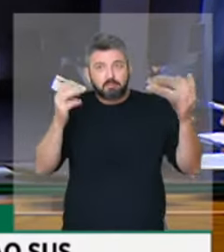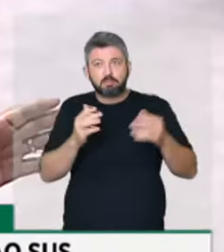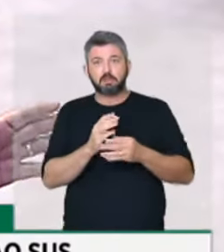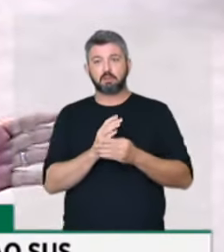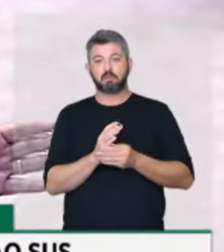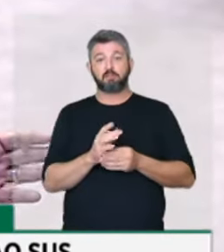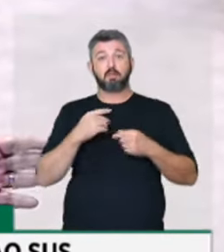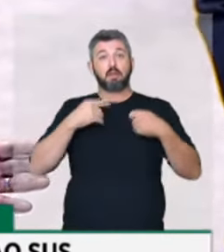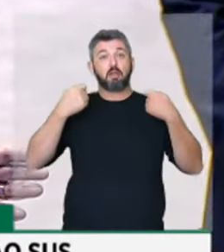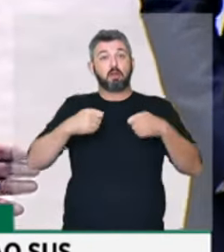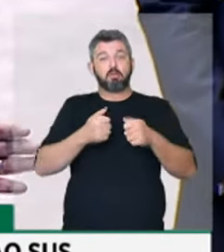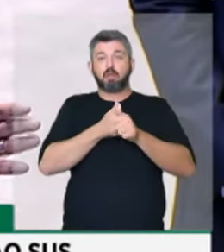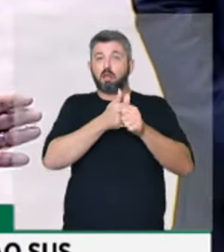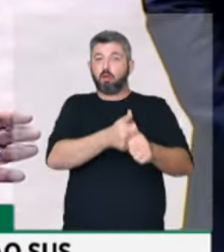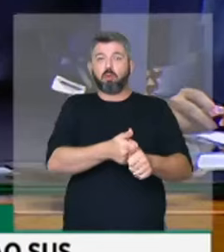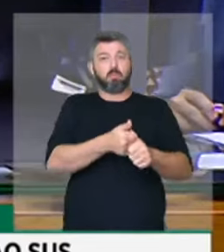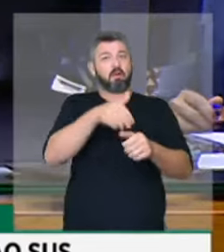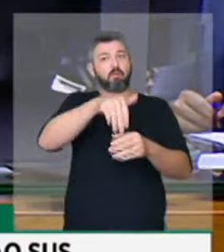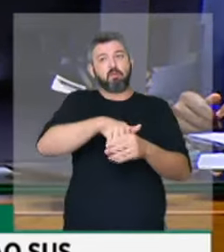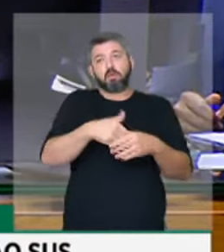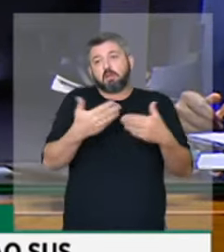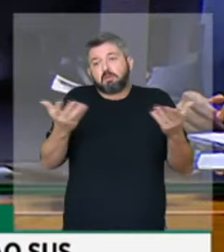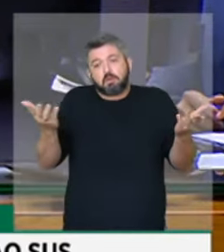SEJA SEGUIDO O RITMO DO ENCAMINHAMENTO, EU ESTAVA ENCAMINHANDO O PT, NA